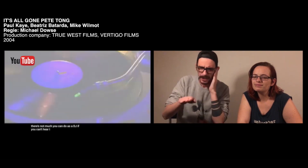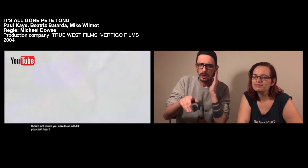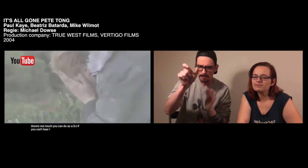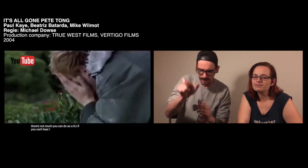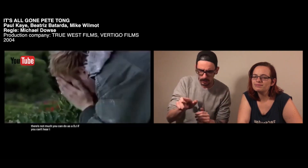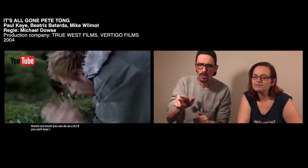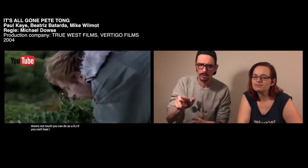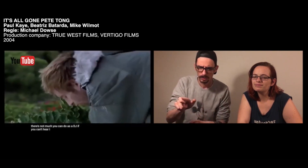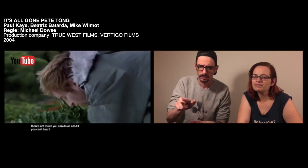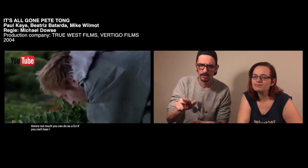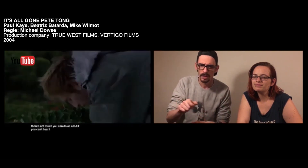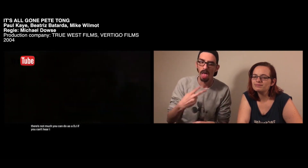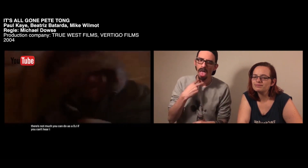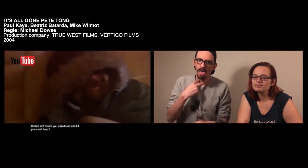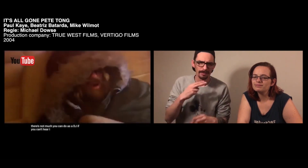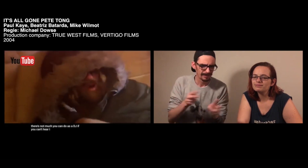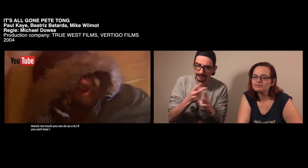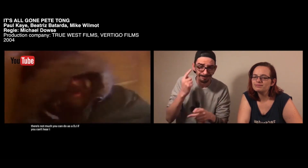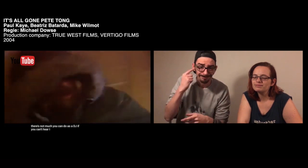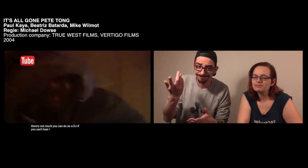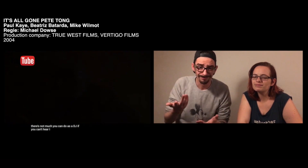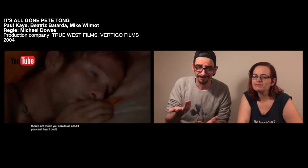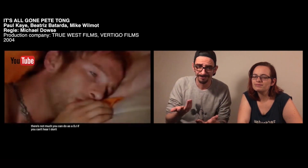[Als DJ kann man nicht viel machen, wenn man nicht hört.]